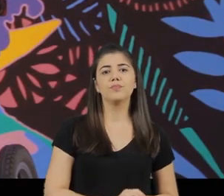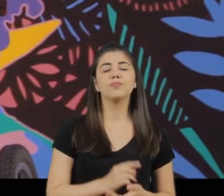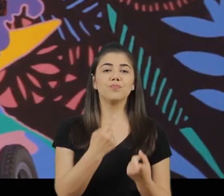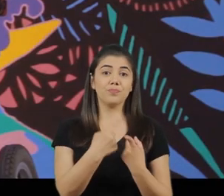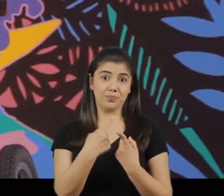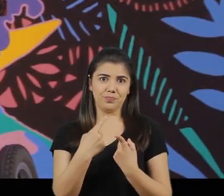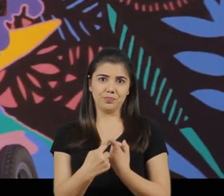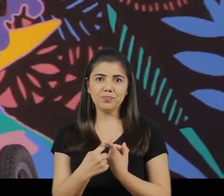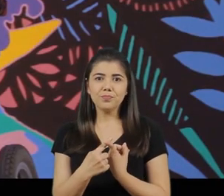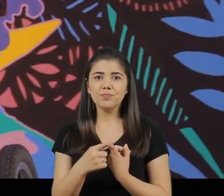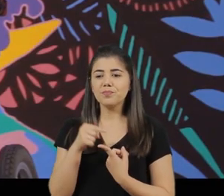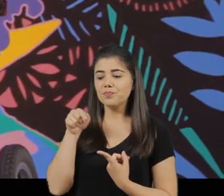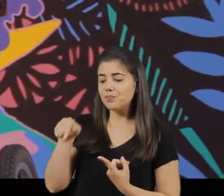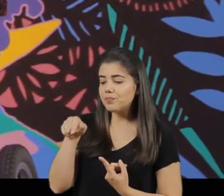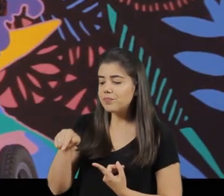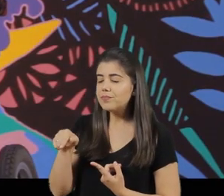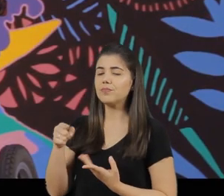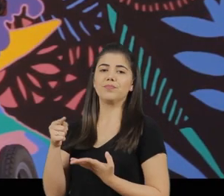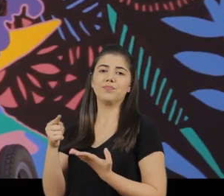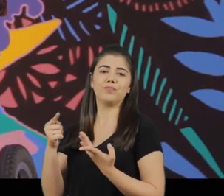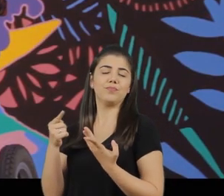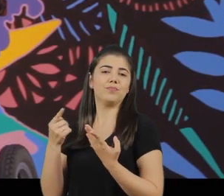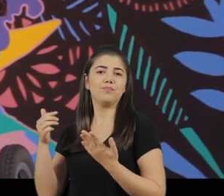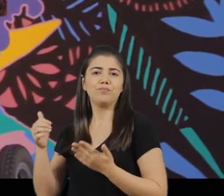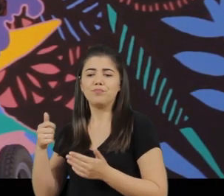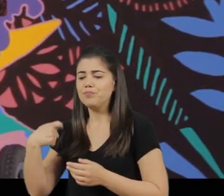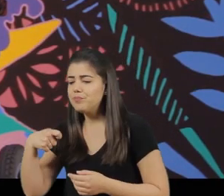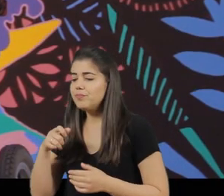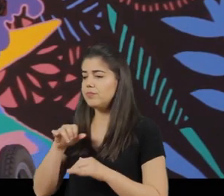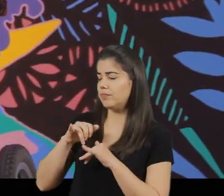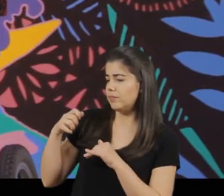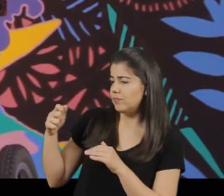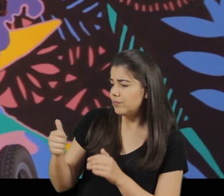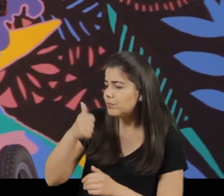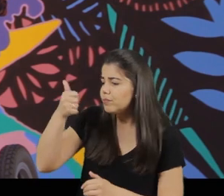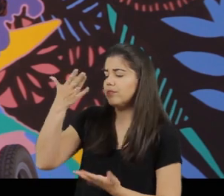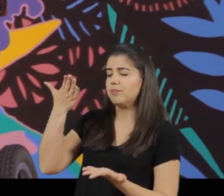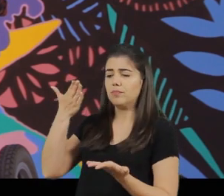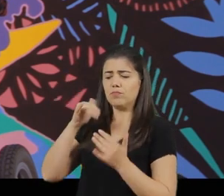eu pedi várias questões, tipo rampas em locais que eu já costumo passar, então